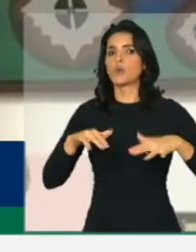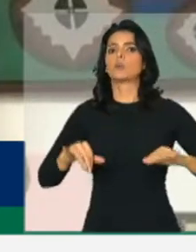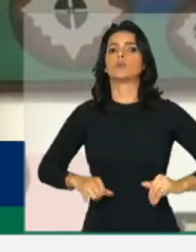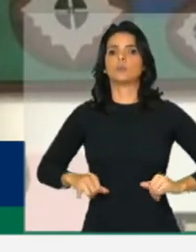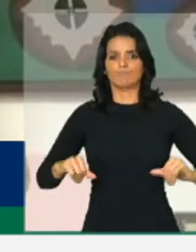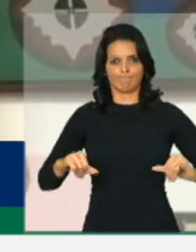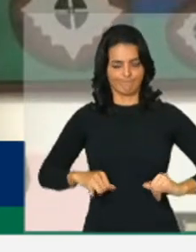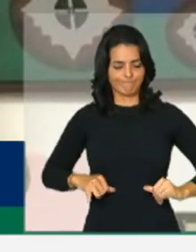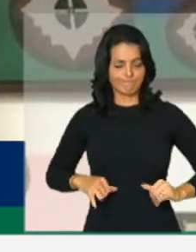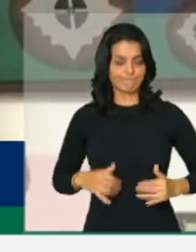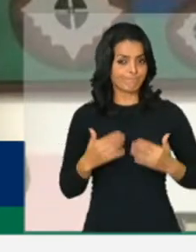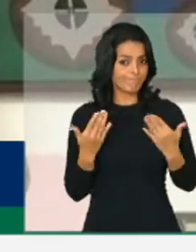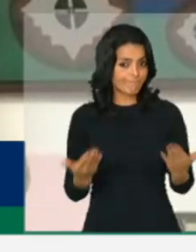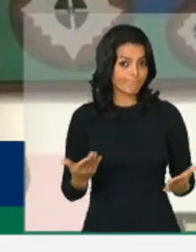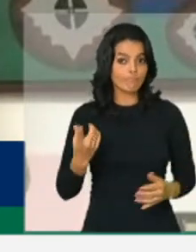PREVIMOS QUE NÃO SÃO... CONSIDERADAS E AVISADAS... E